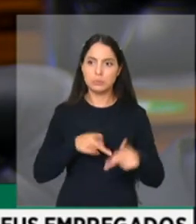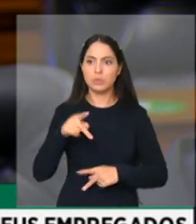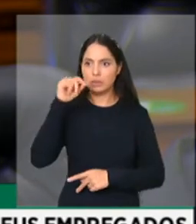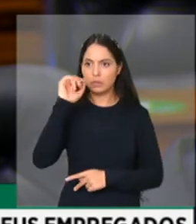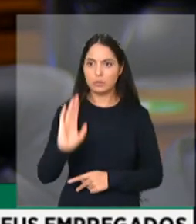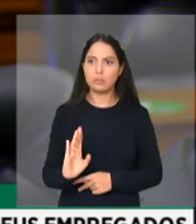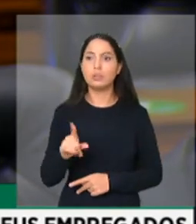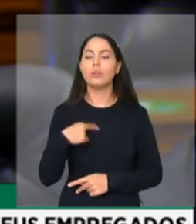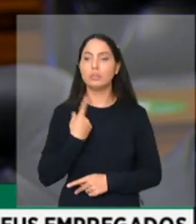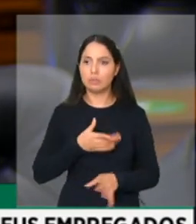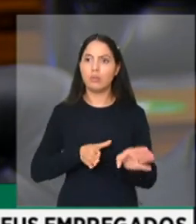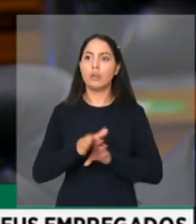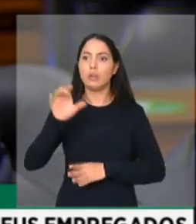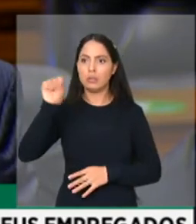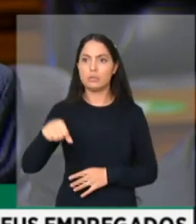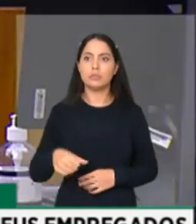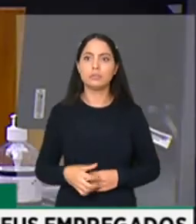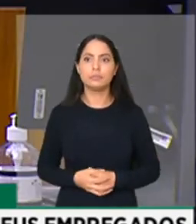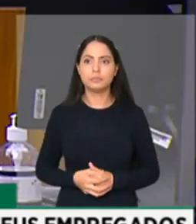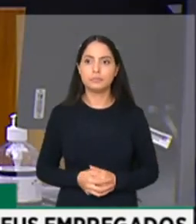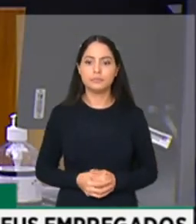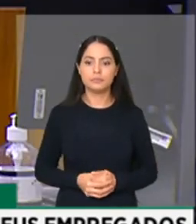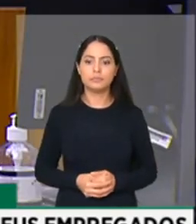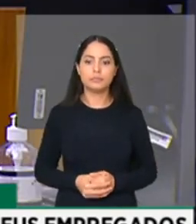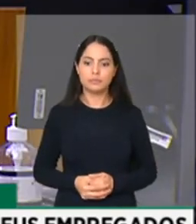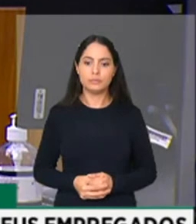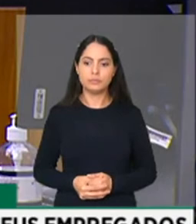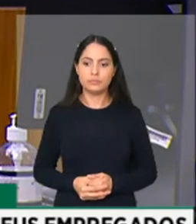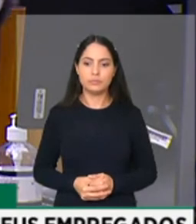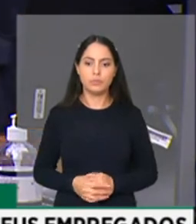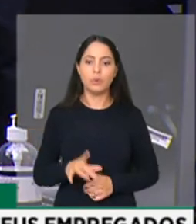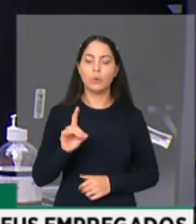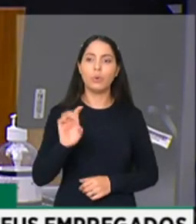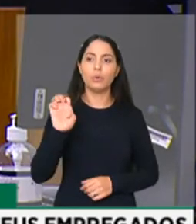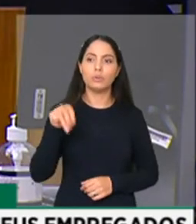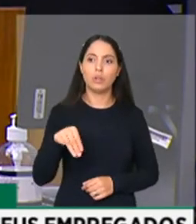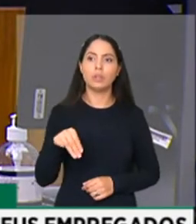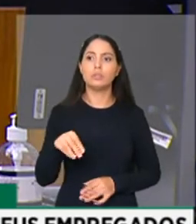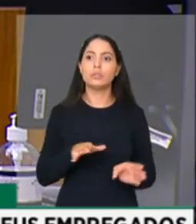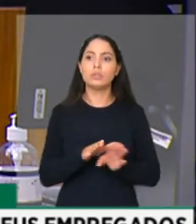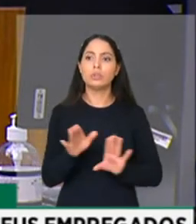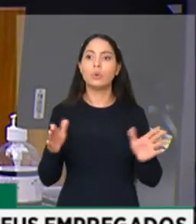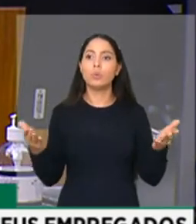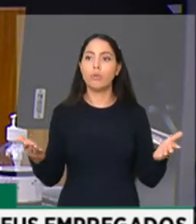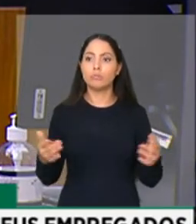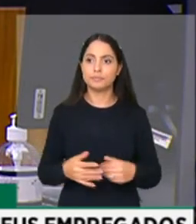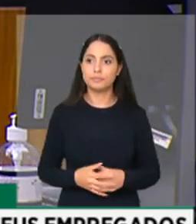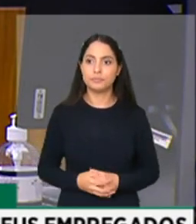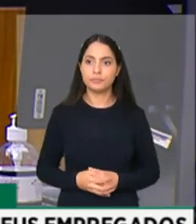PODEMOS RIENTS SIM, PRESIDENTE. [PRESIDENTE]: COMO ORIENTA O DEM, DEPUTADO LUIZ MIRANDA? -- [DEPUTADO]: DEM ORIENTA NÃO, SENHOR PRESIDENTE. NÓS IREMOS